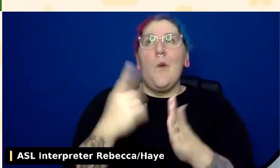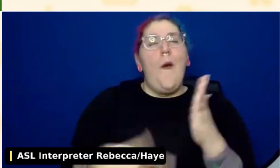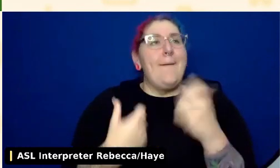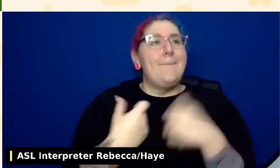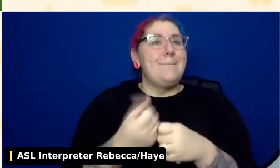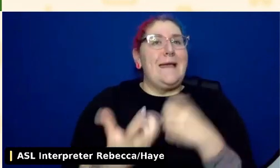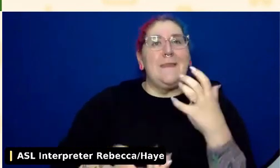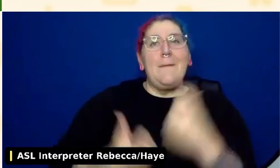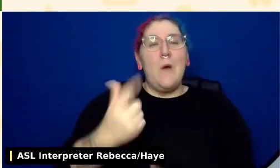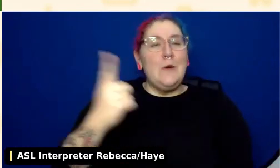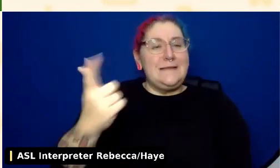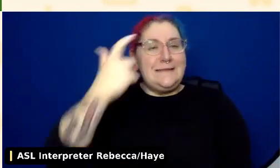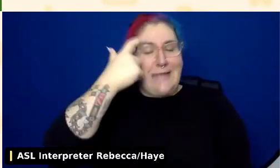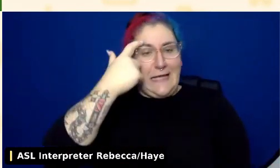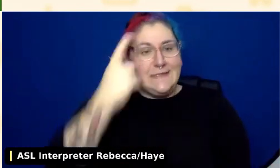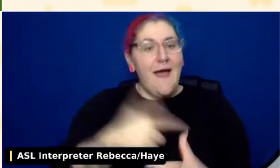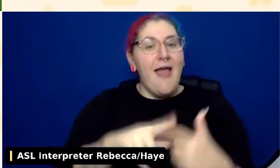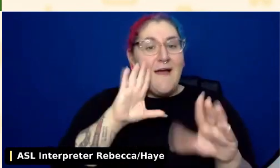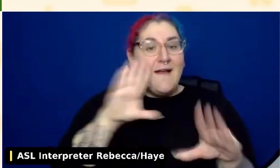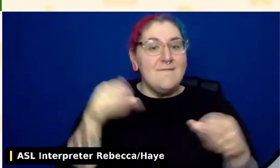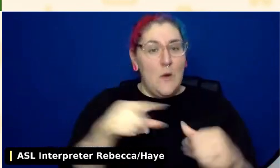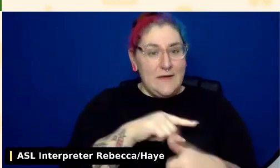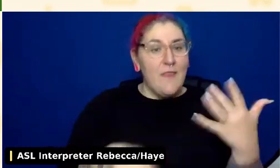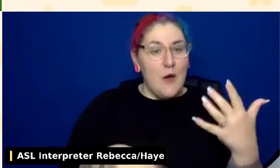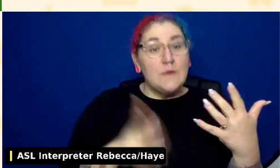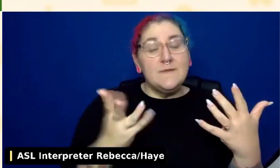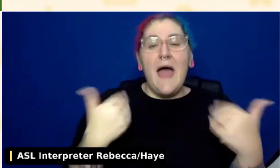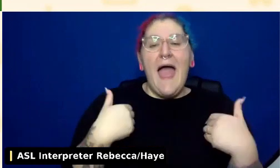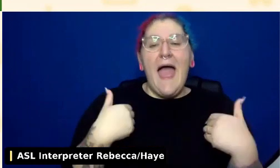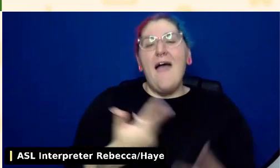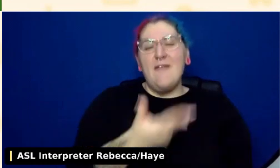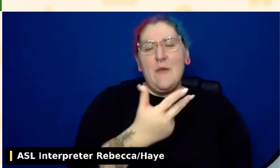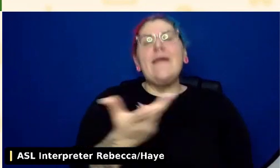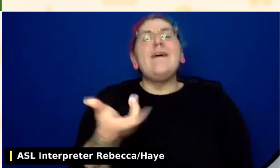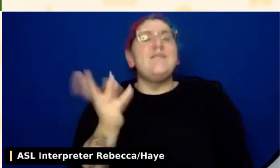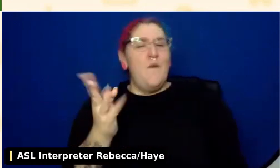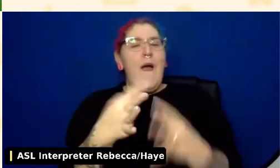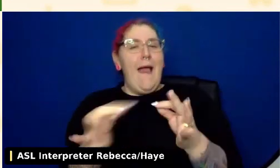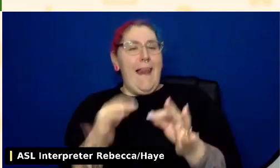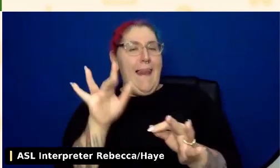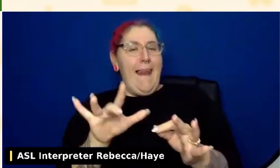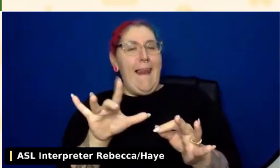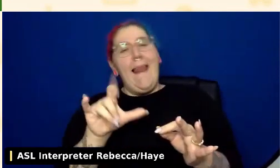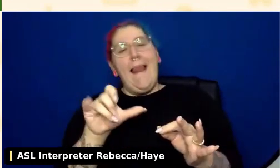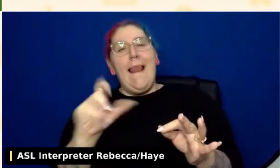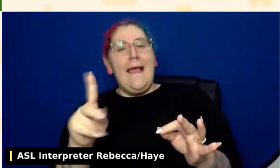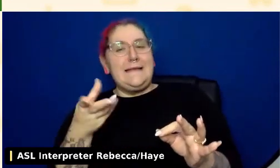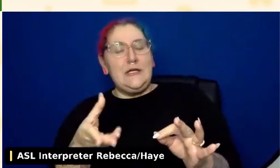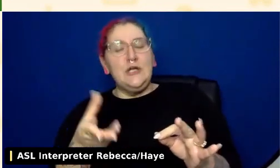Tengo cuatro enlaces aquí que están en mi página web de Overnight Website